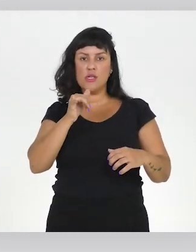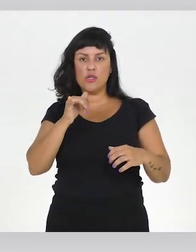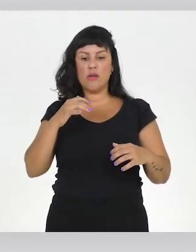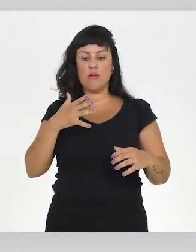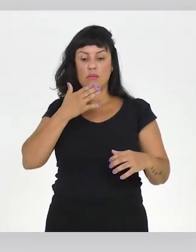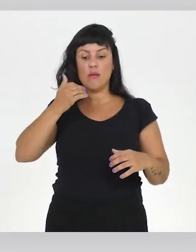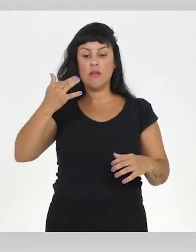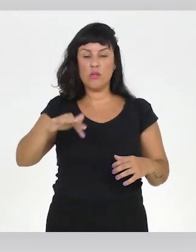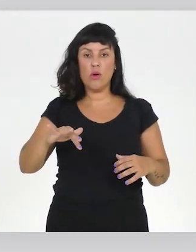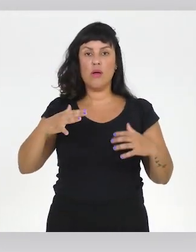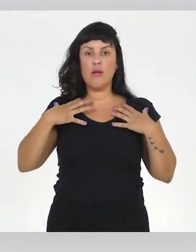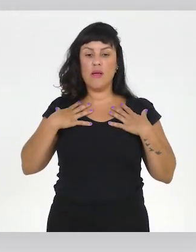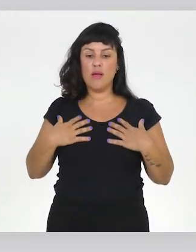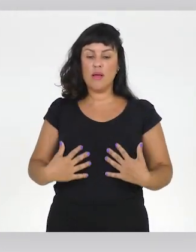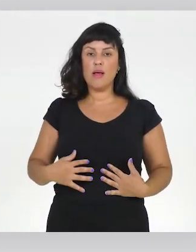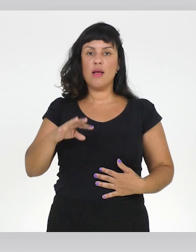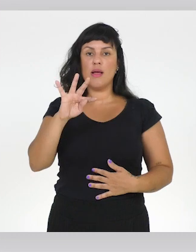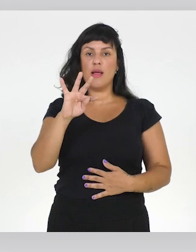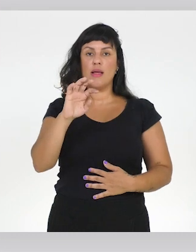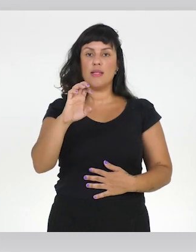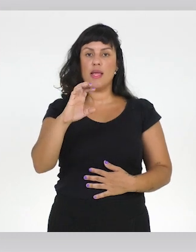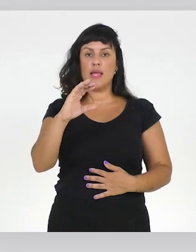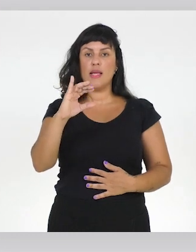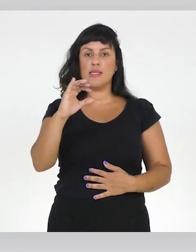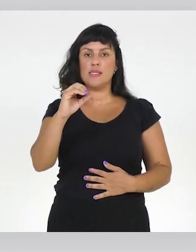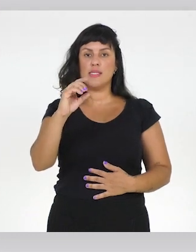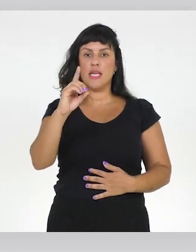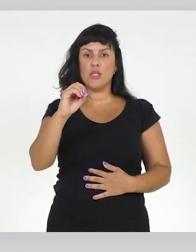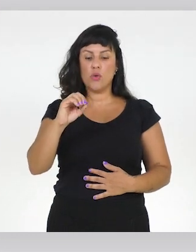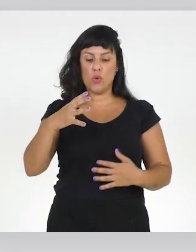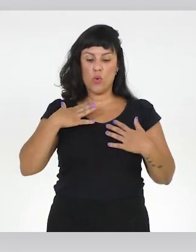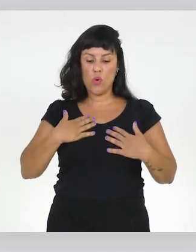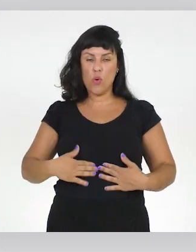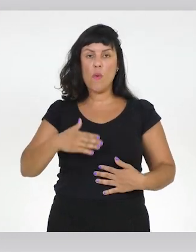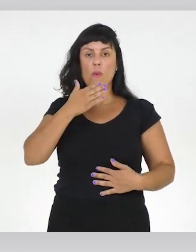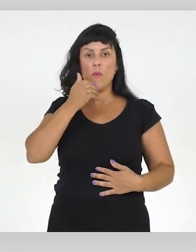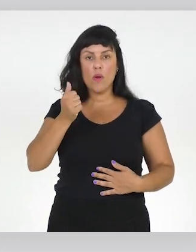qual o melhor tratamento fisioterapêutico a ser usado no indivíduo